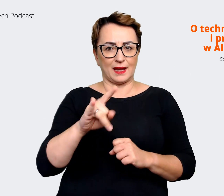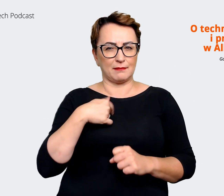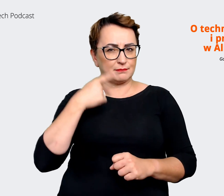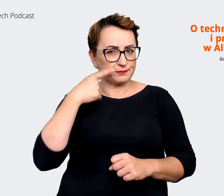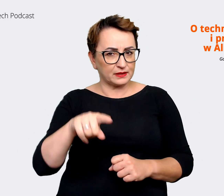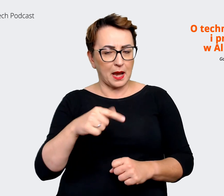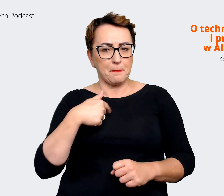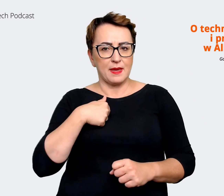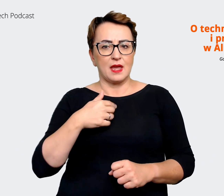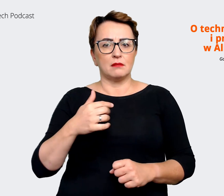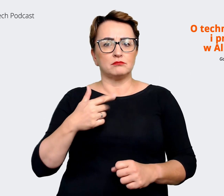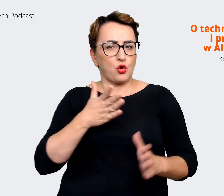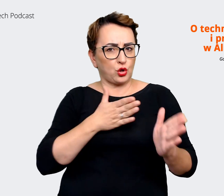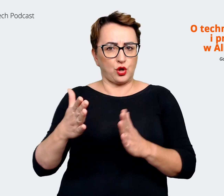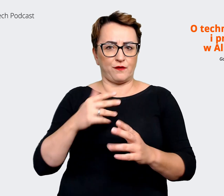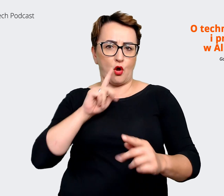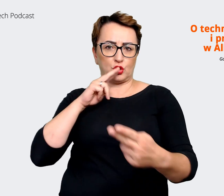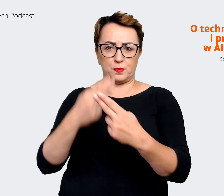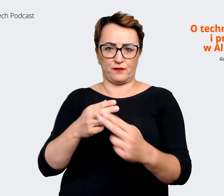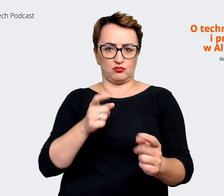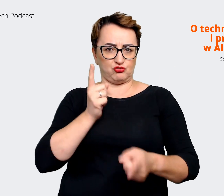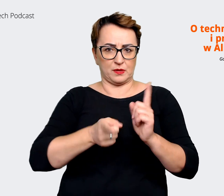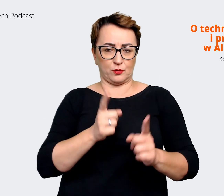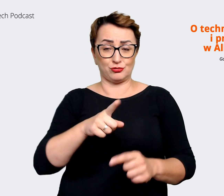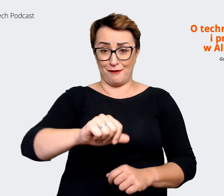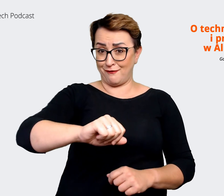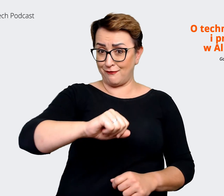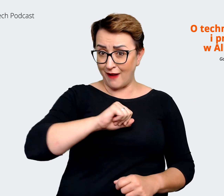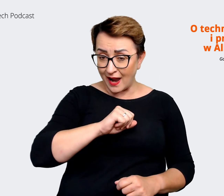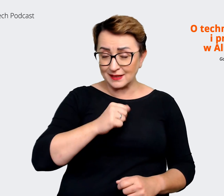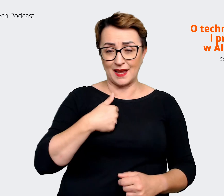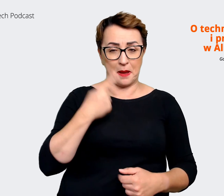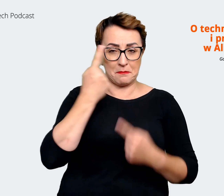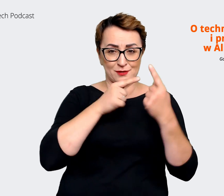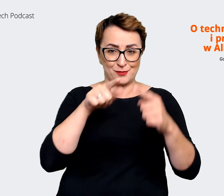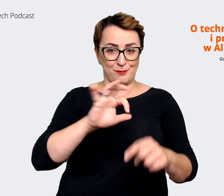bardzo szybko. No i to też jest fajne uważam tutaj w tej pracy, że mam na tyle danych,